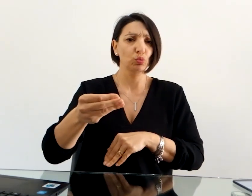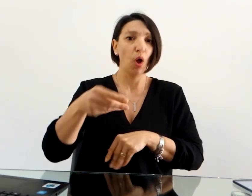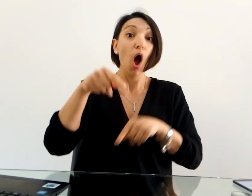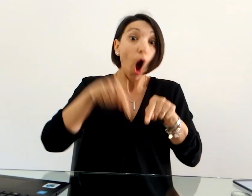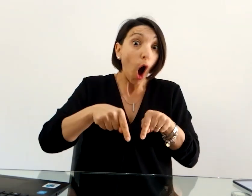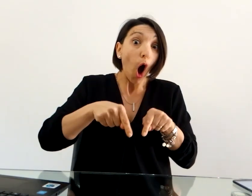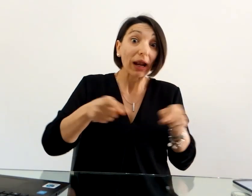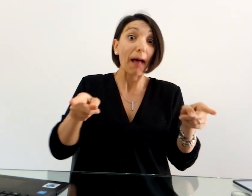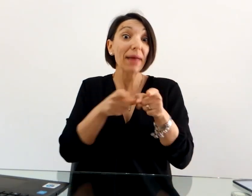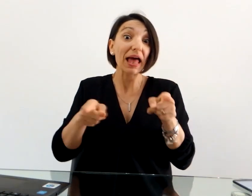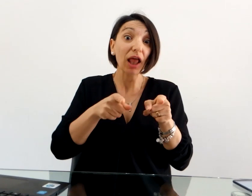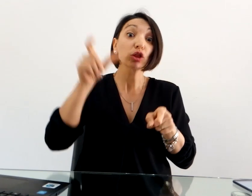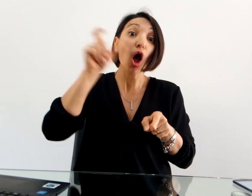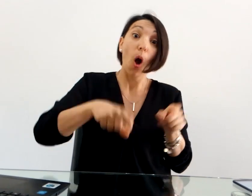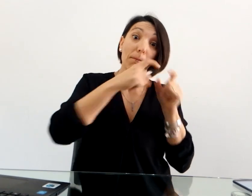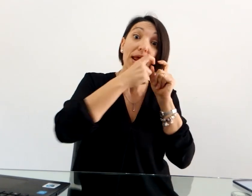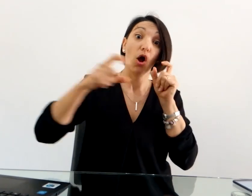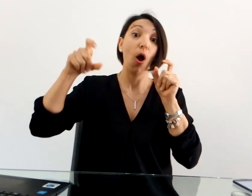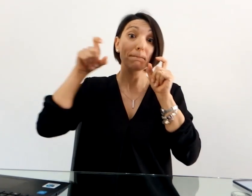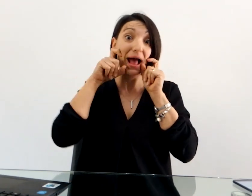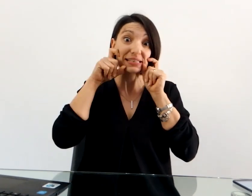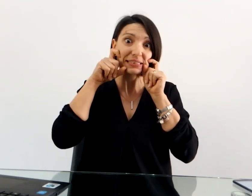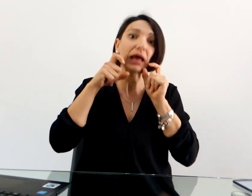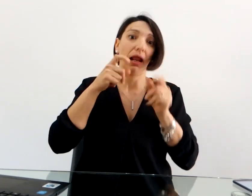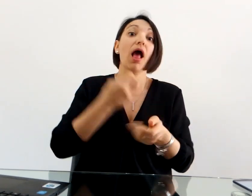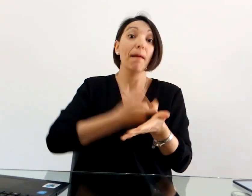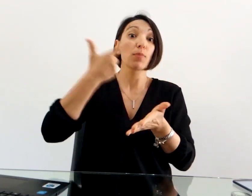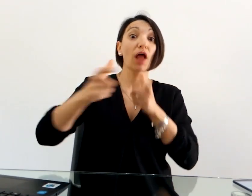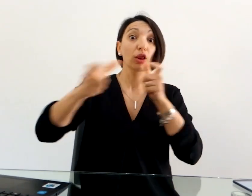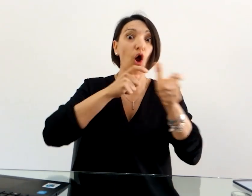soprattutto in questo momento in cui sono obbligatorie le mascherine